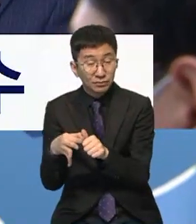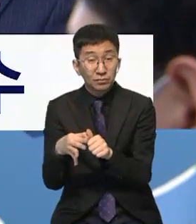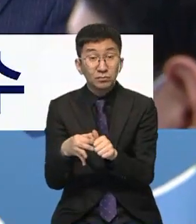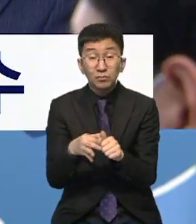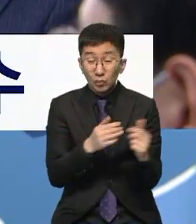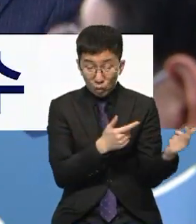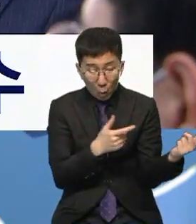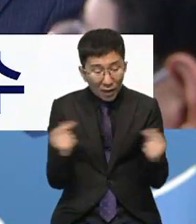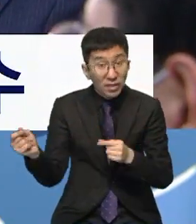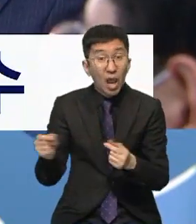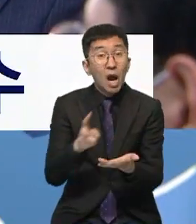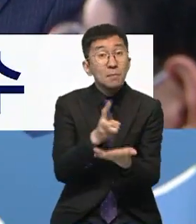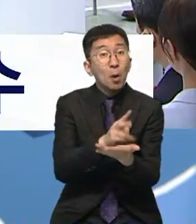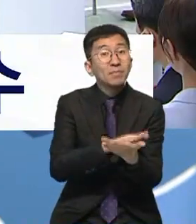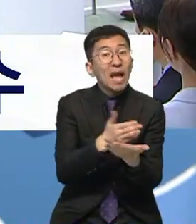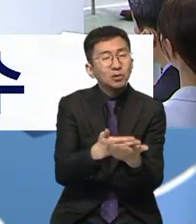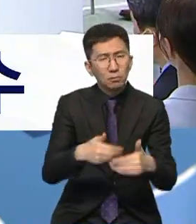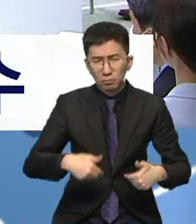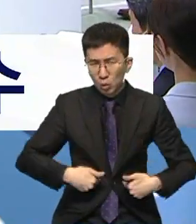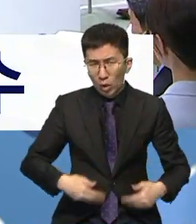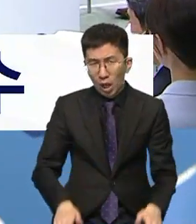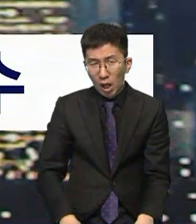법 개정 사항이기 때문에 초반부터 야당